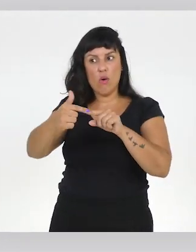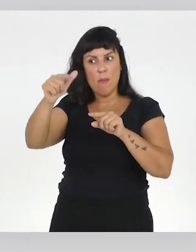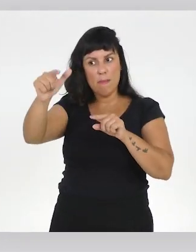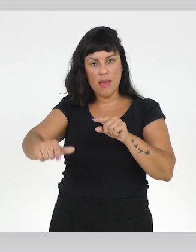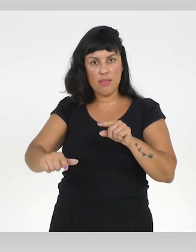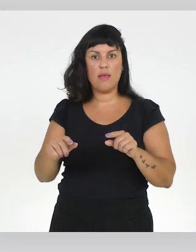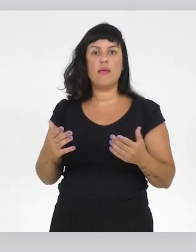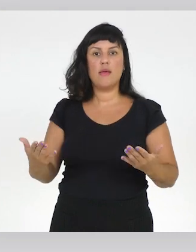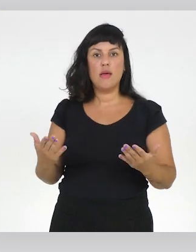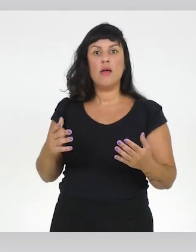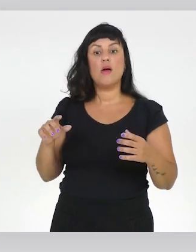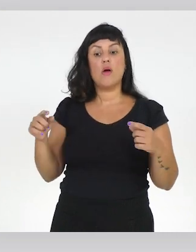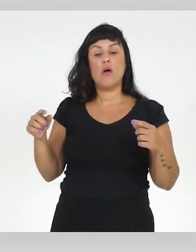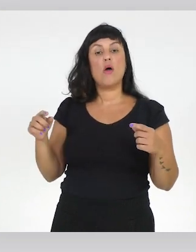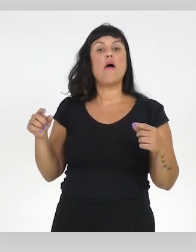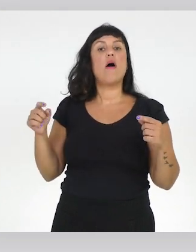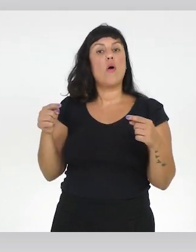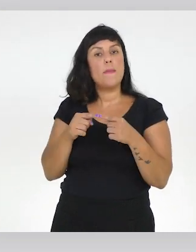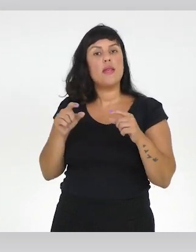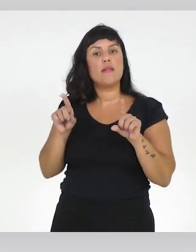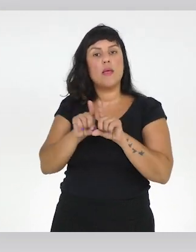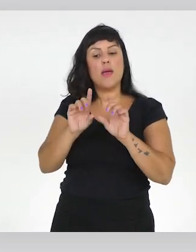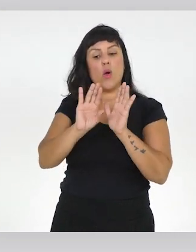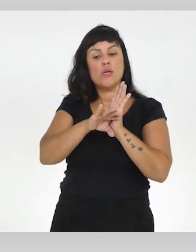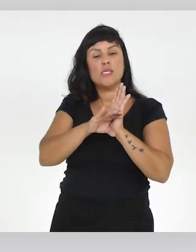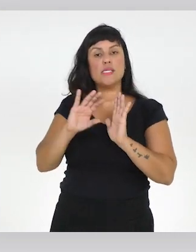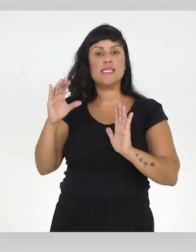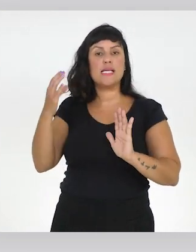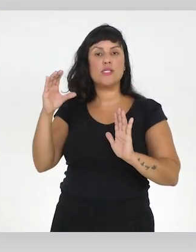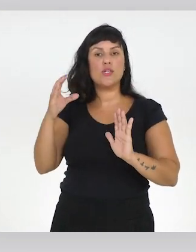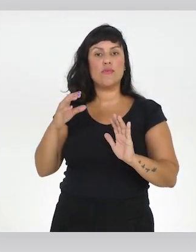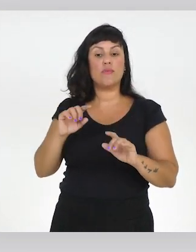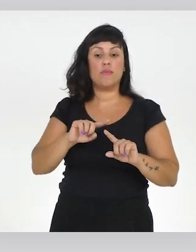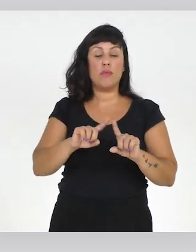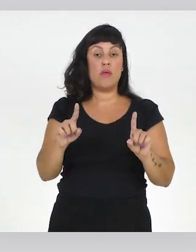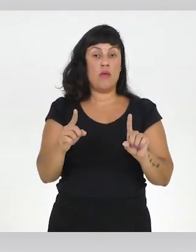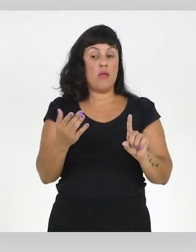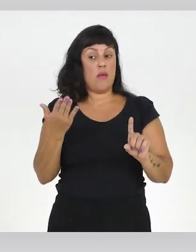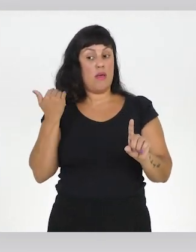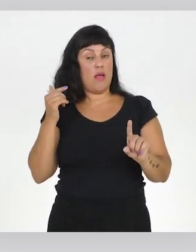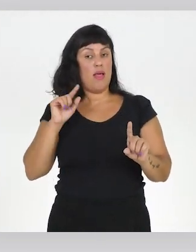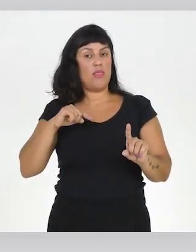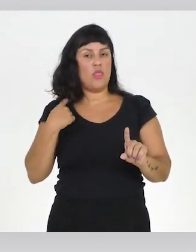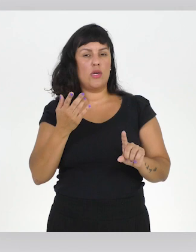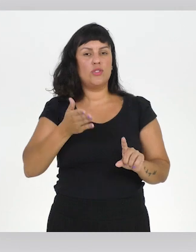já estudou os tipos de dor no nosso curso, então vou relembrar vocês, por exemplo,